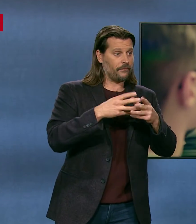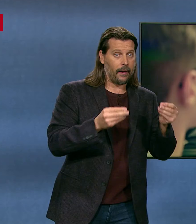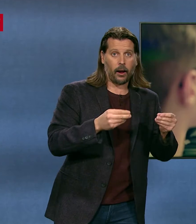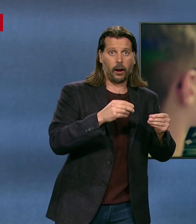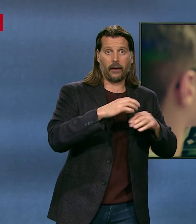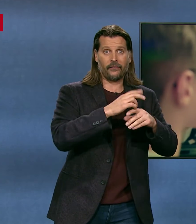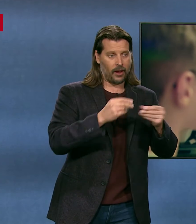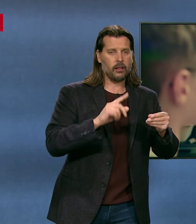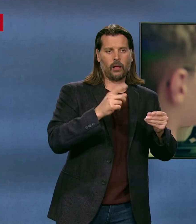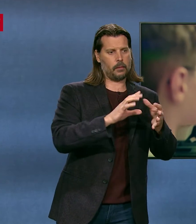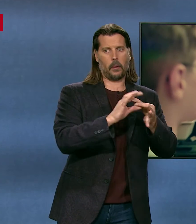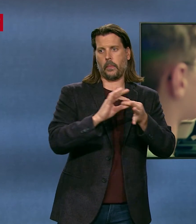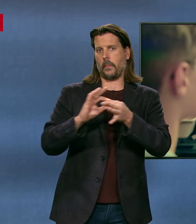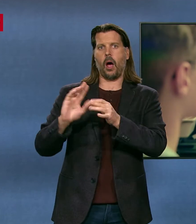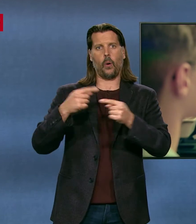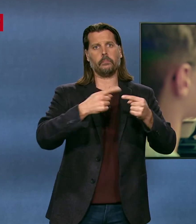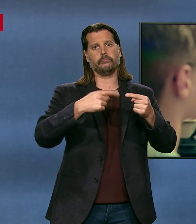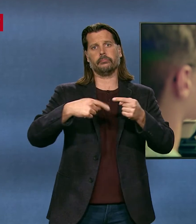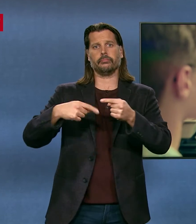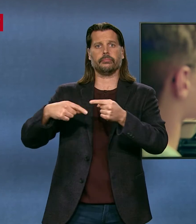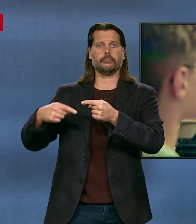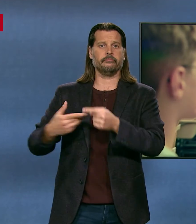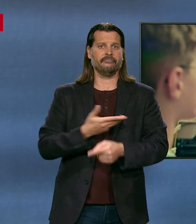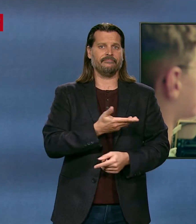Wenn das plötzlich fehlt, kann es ein Loch geben.